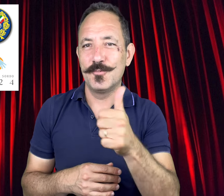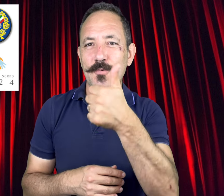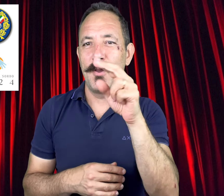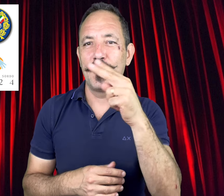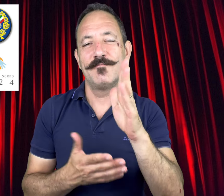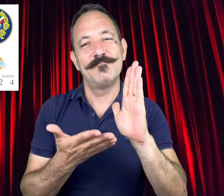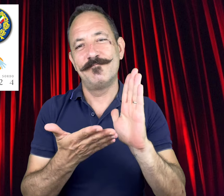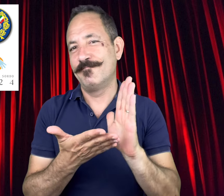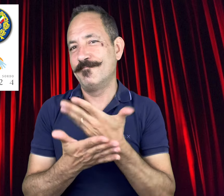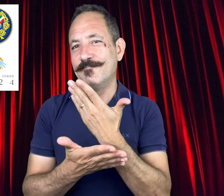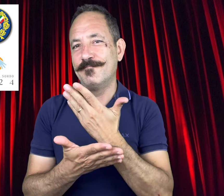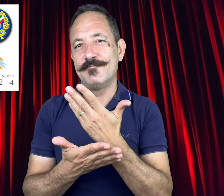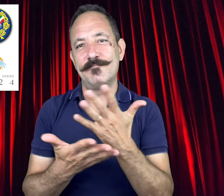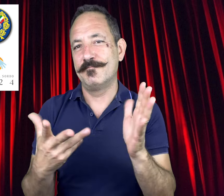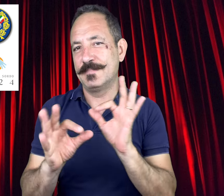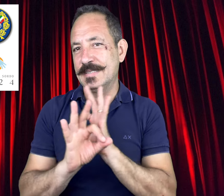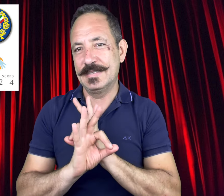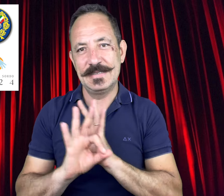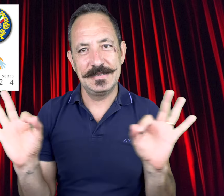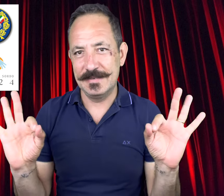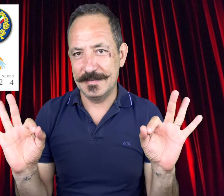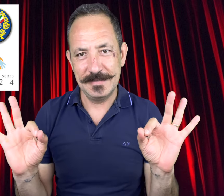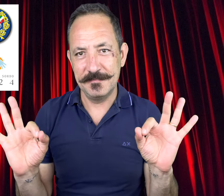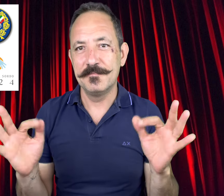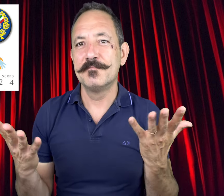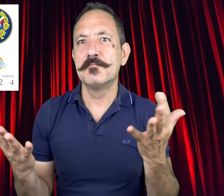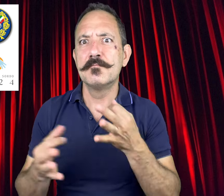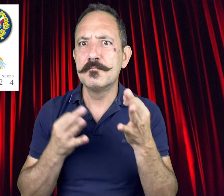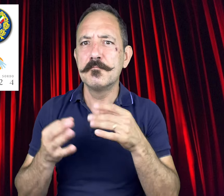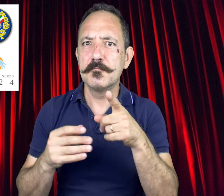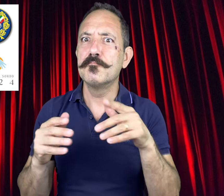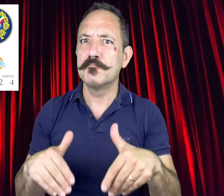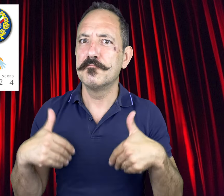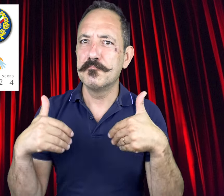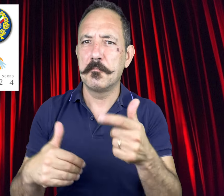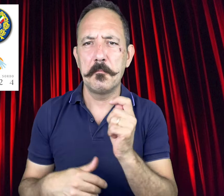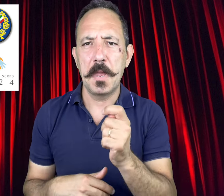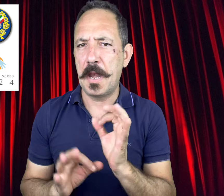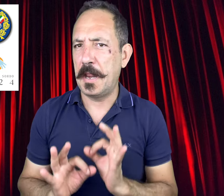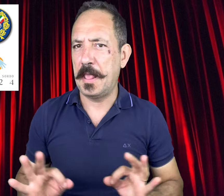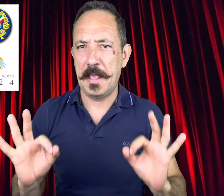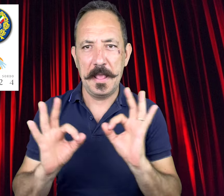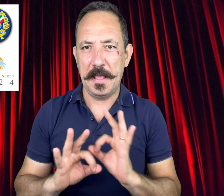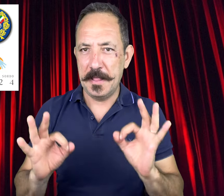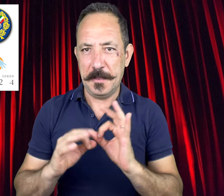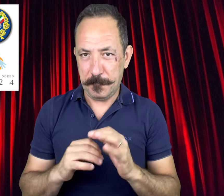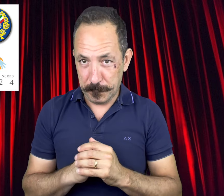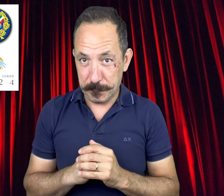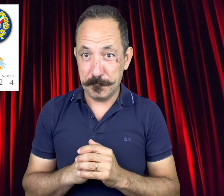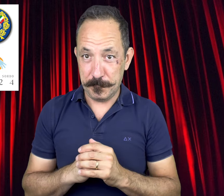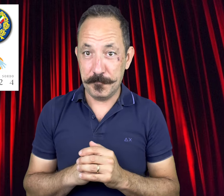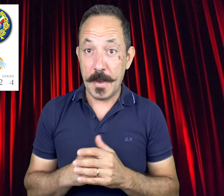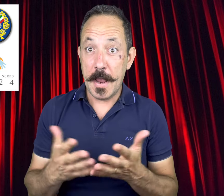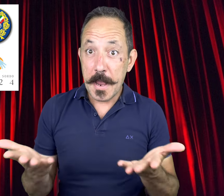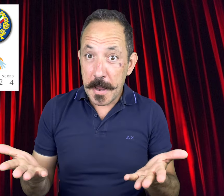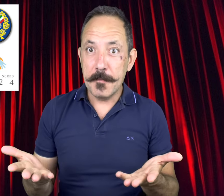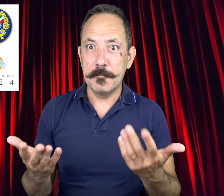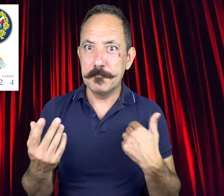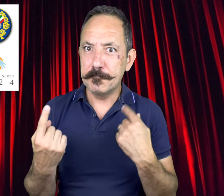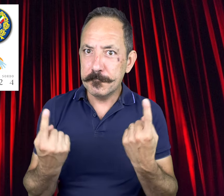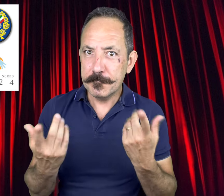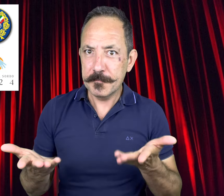Il costo dell'iscrizione di 100€ è stato eliminato, se partecipi non paghi nulla